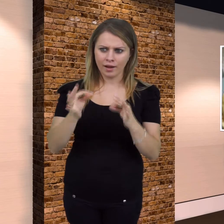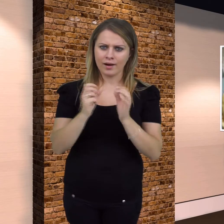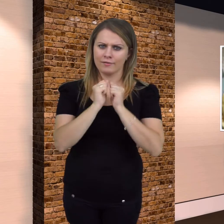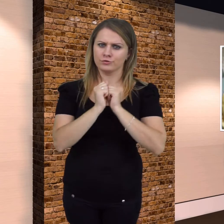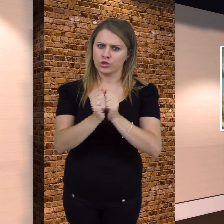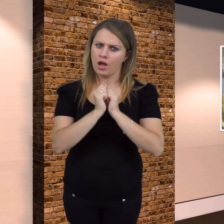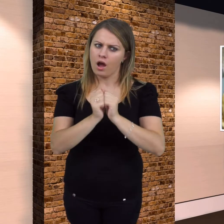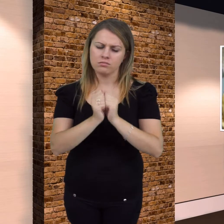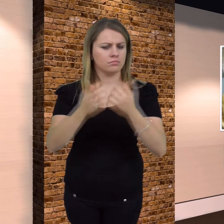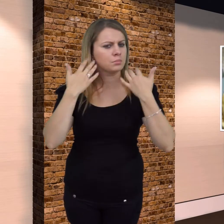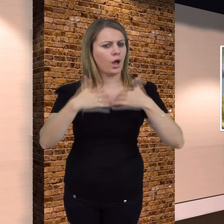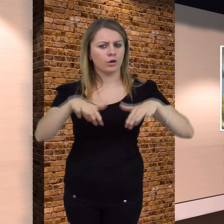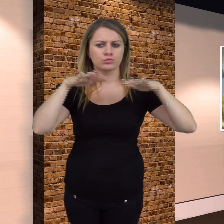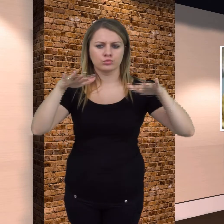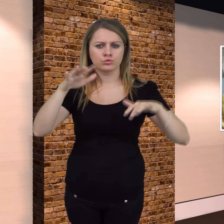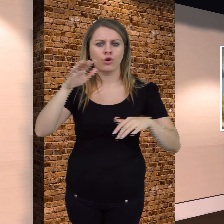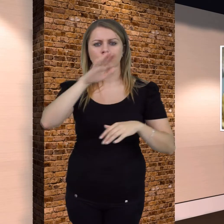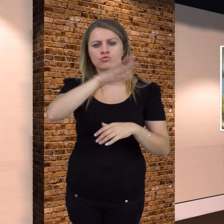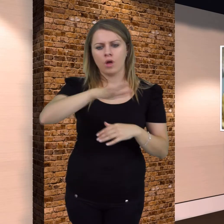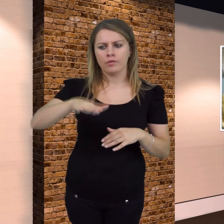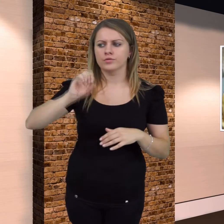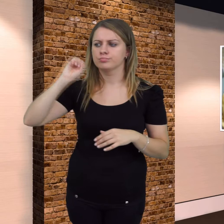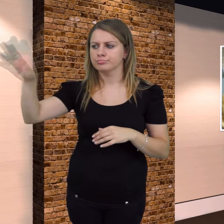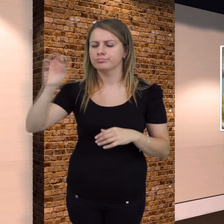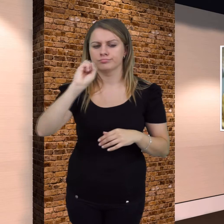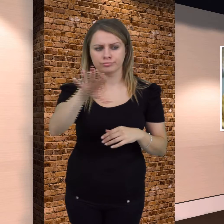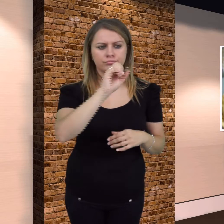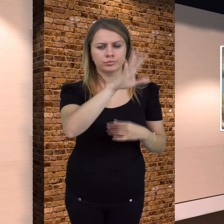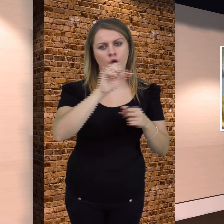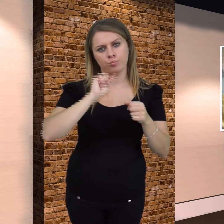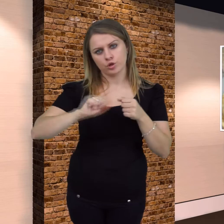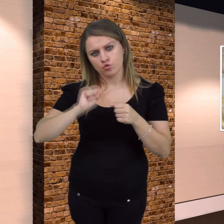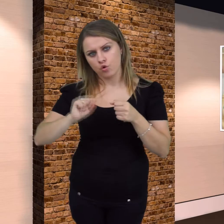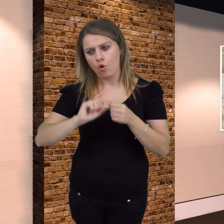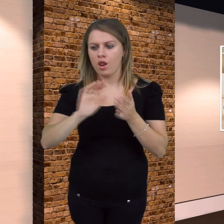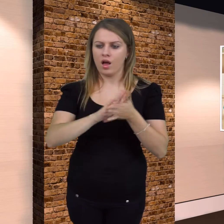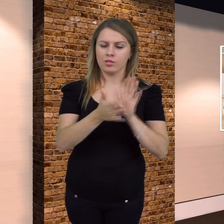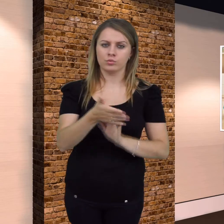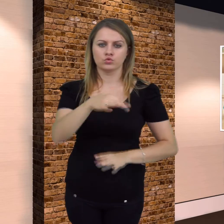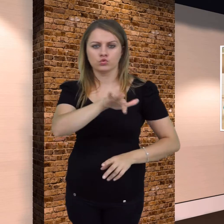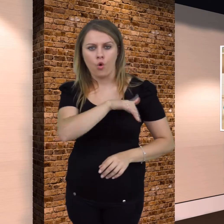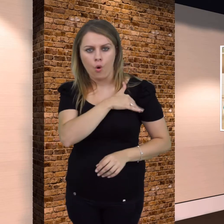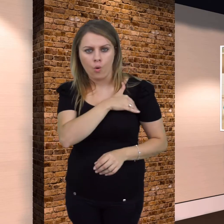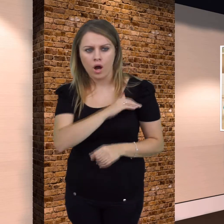Od września bardzo dużo dzieci poszło do przedszkoli lub szkół.